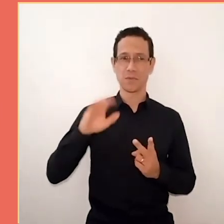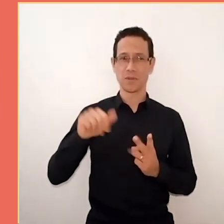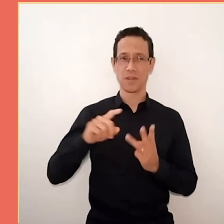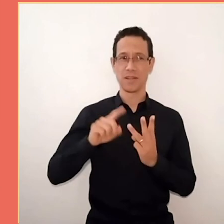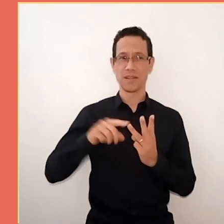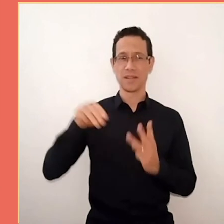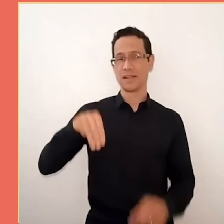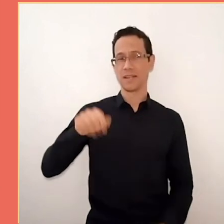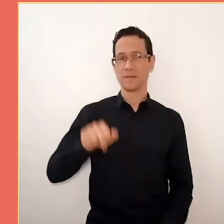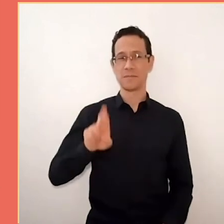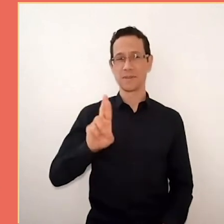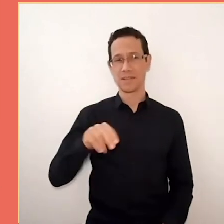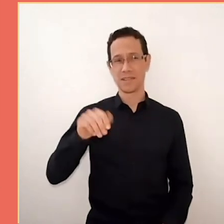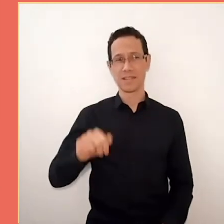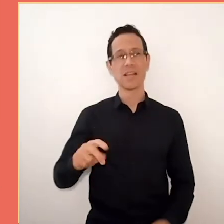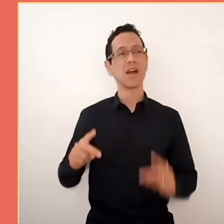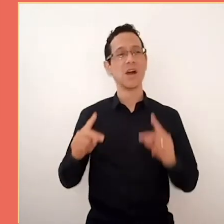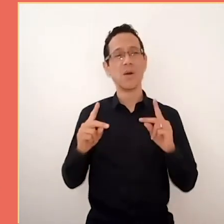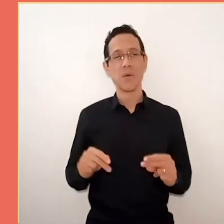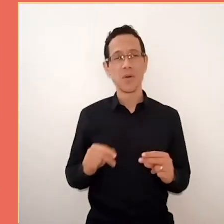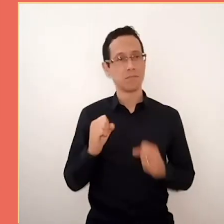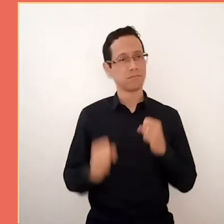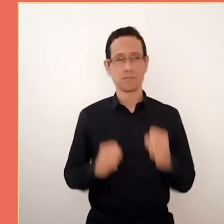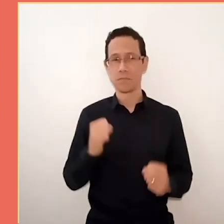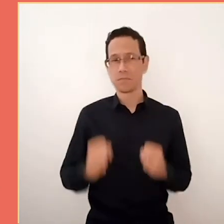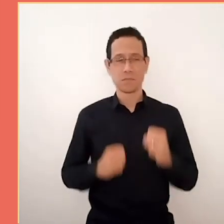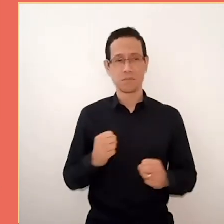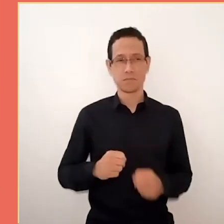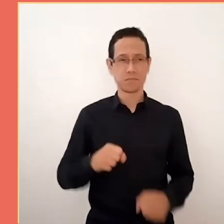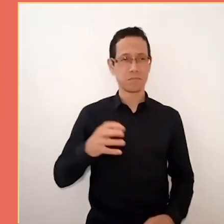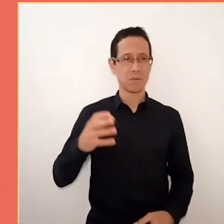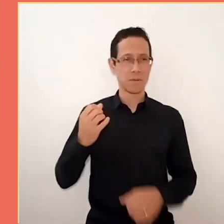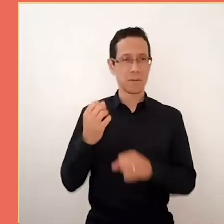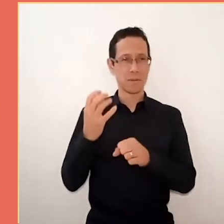em uma corrida de revezamento, essa corrida de bastão